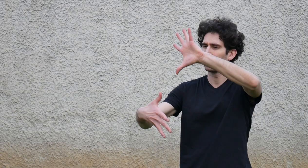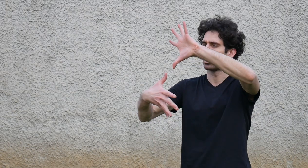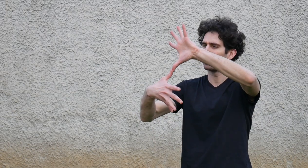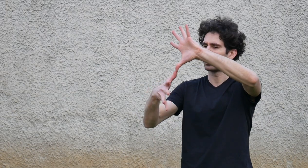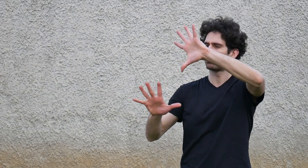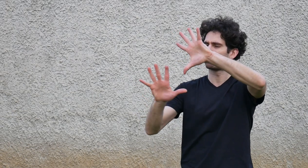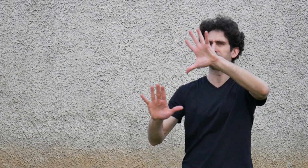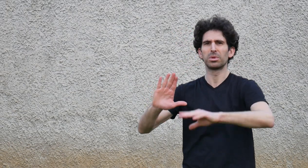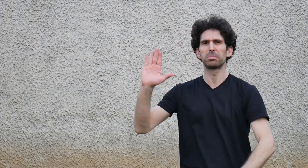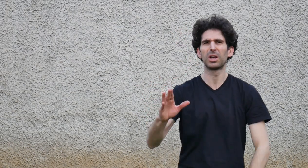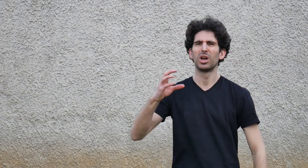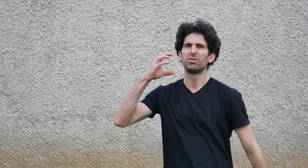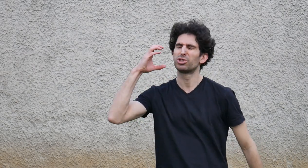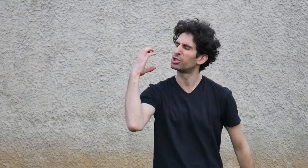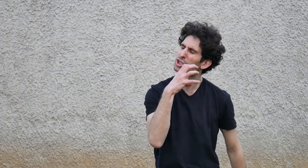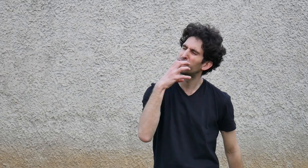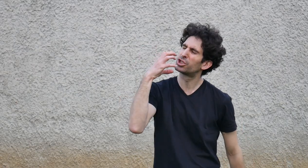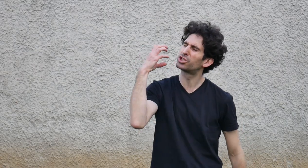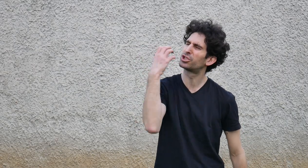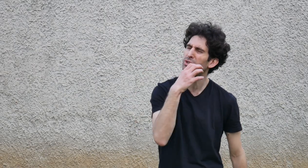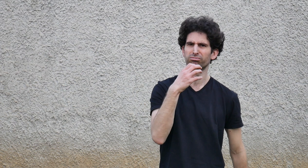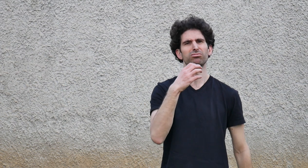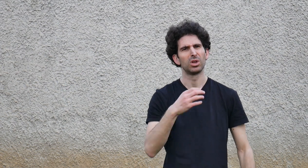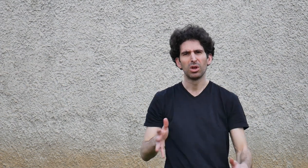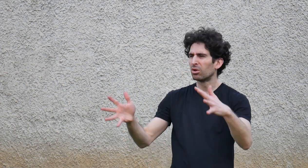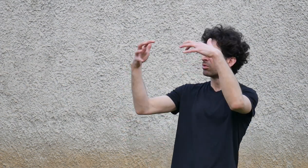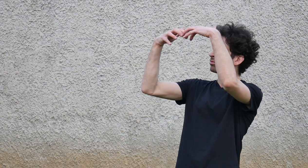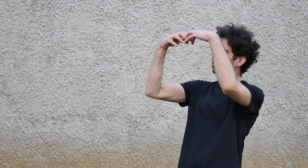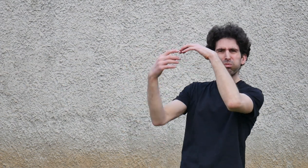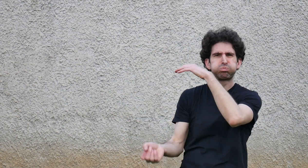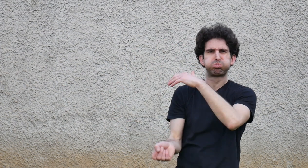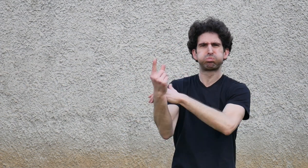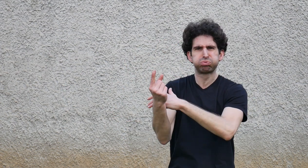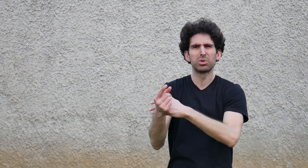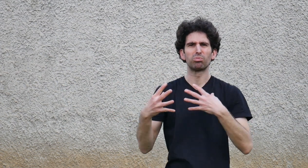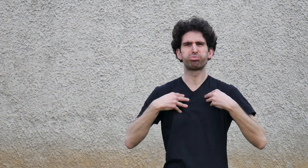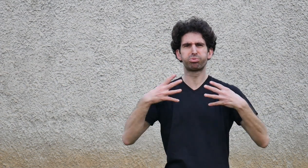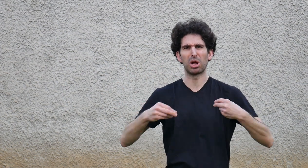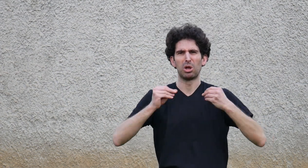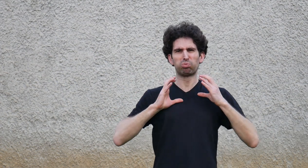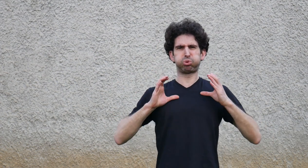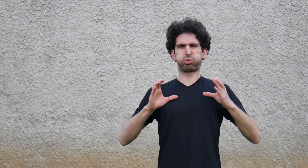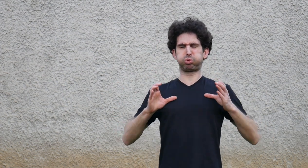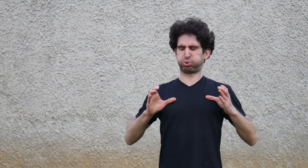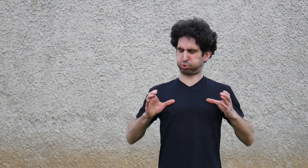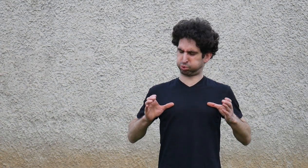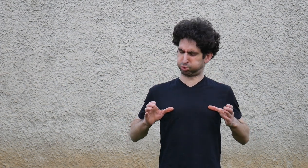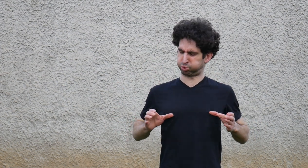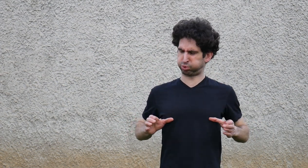En Amérique du Sud, il fait chaud et pourtant les paresseux portent une épaisse fourrure.